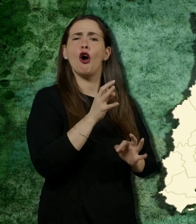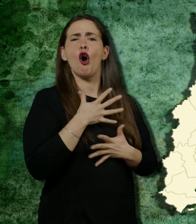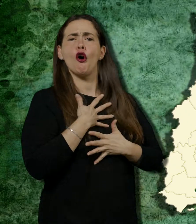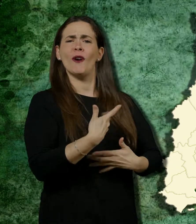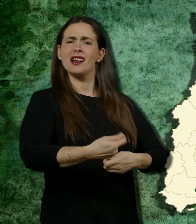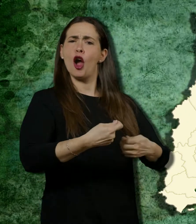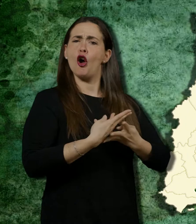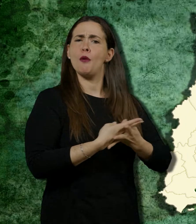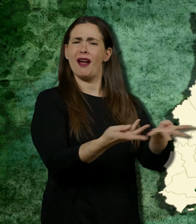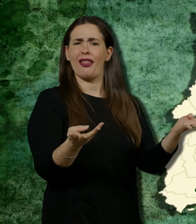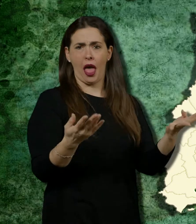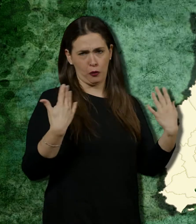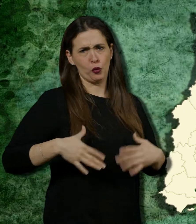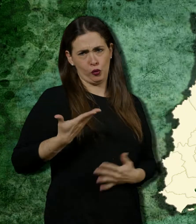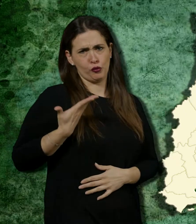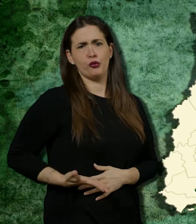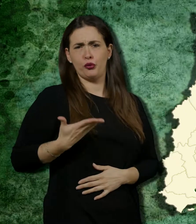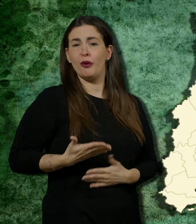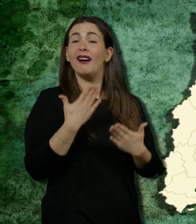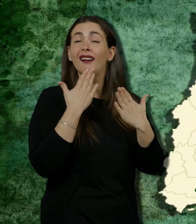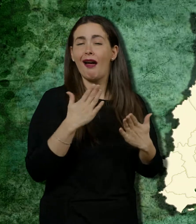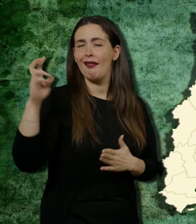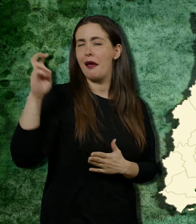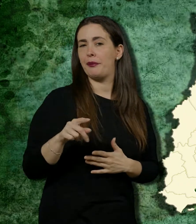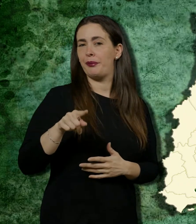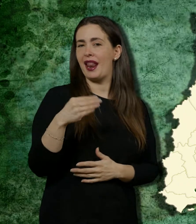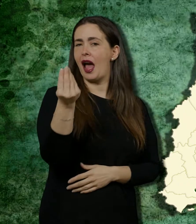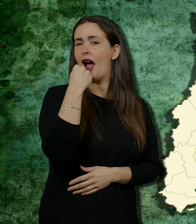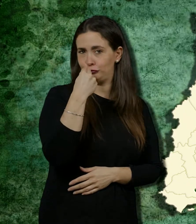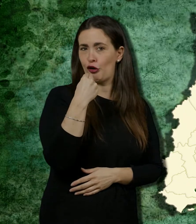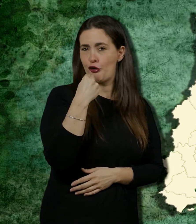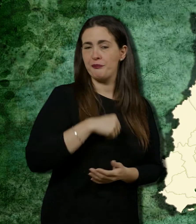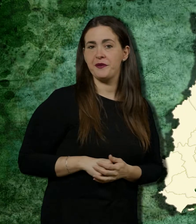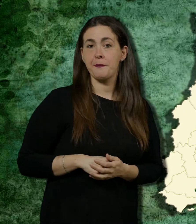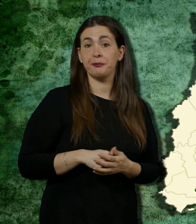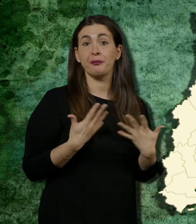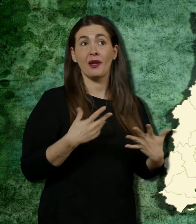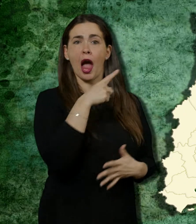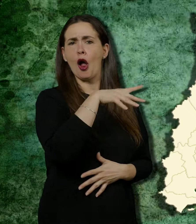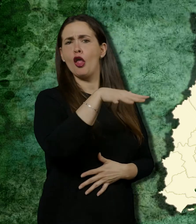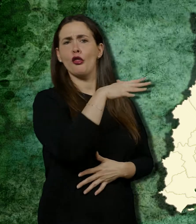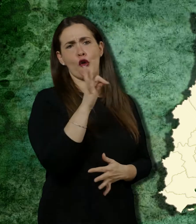Vic ha fet de la seva oferta comercial un gran potencial complementat per una rica oferta gastronòmica,